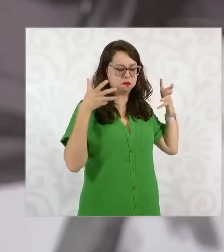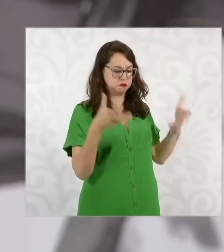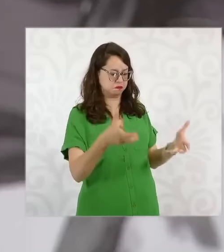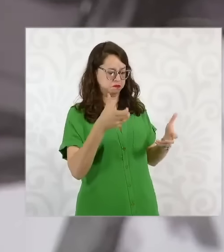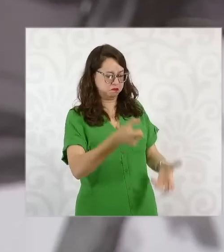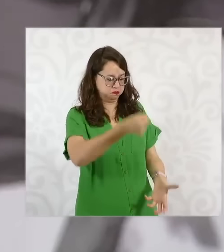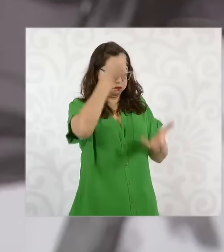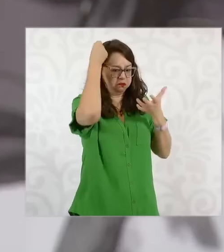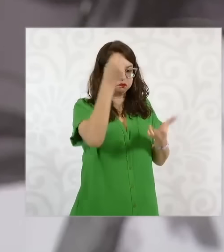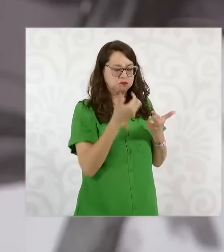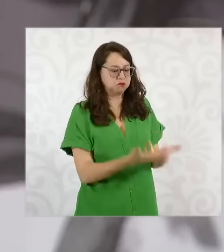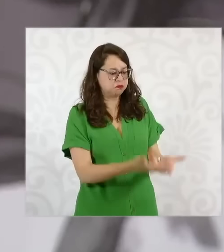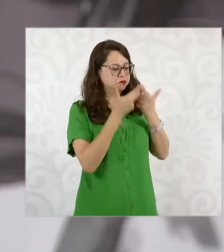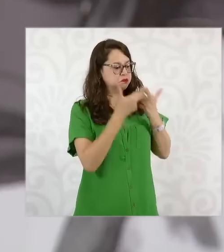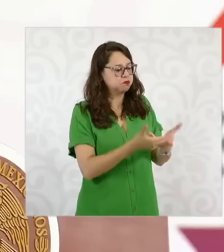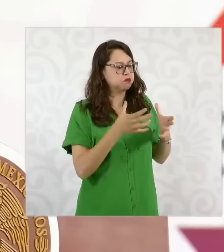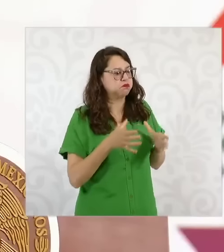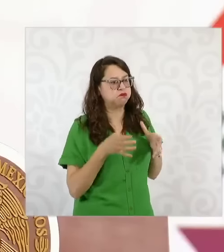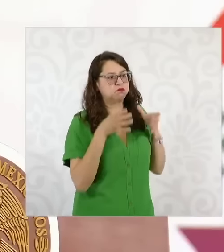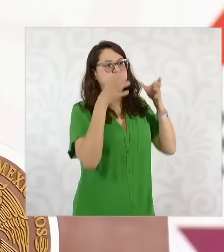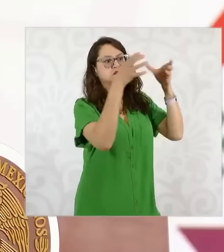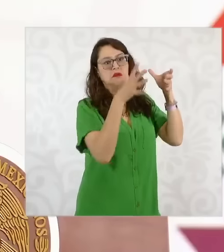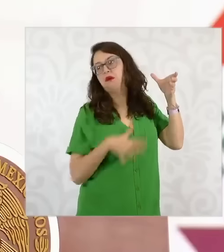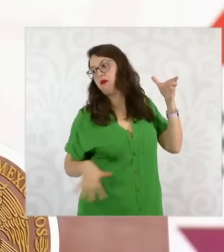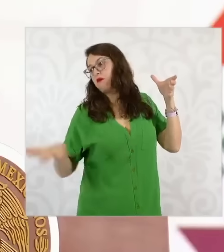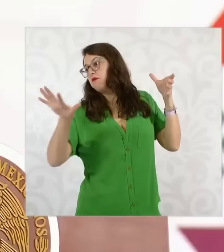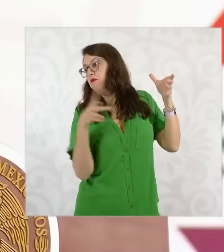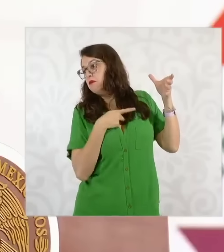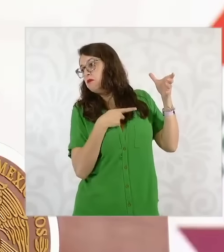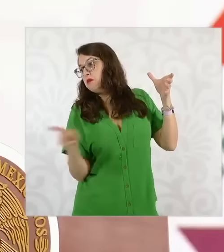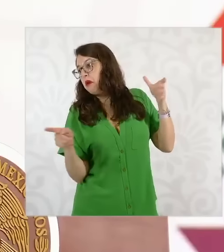pero los pobres siguen siendo pobres o más pobres, porque esa riqueza generada